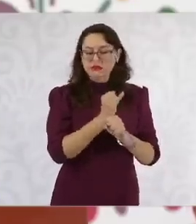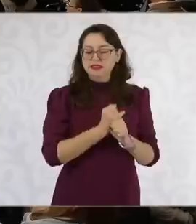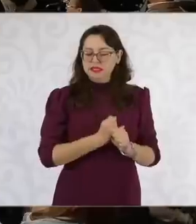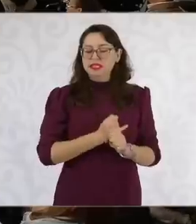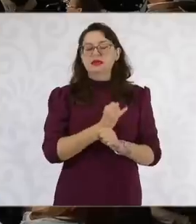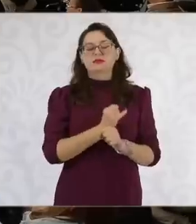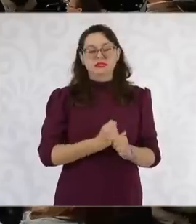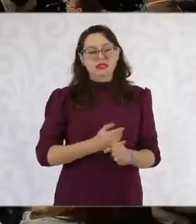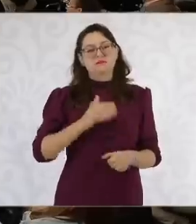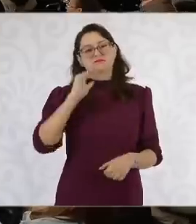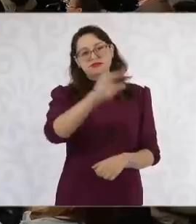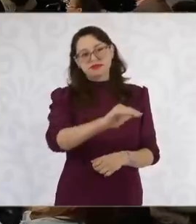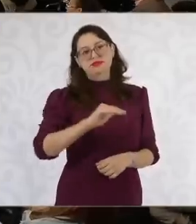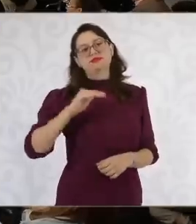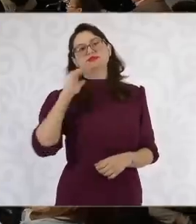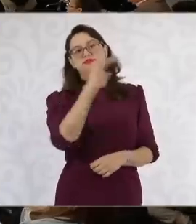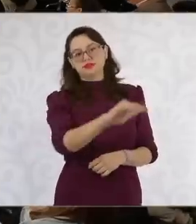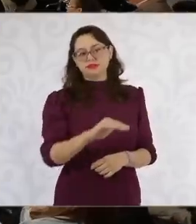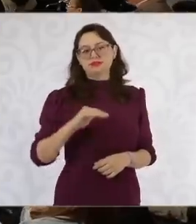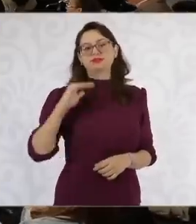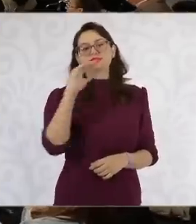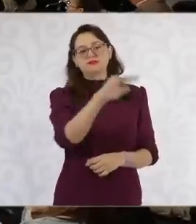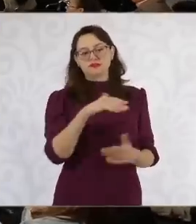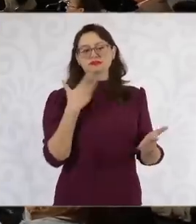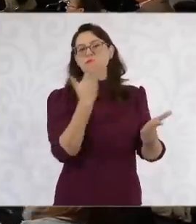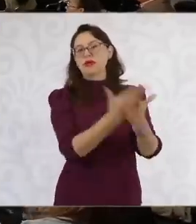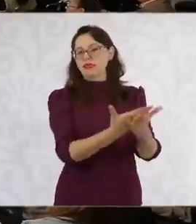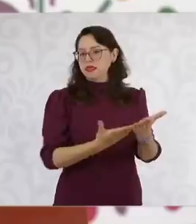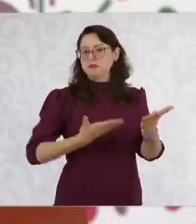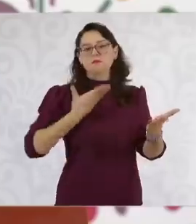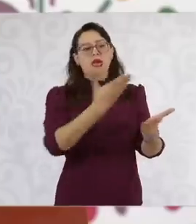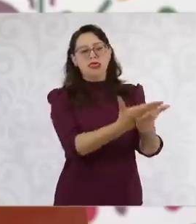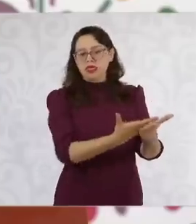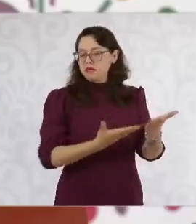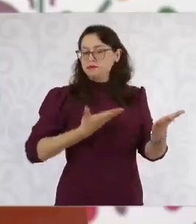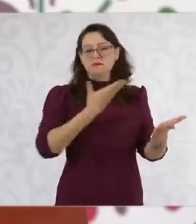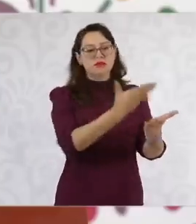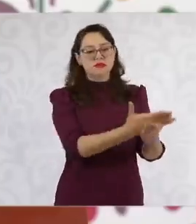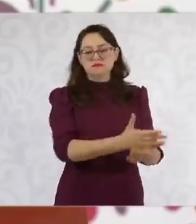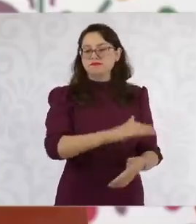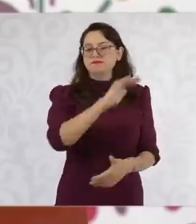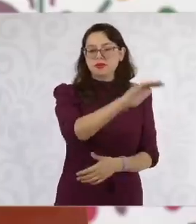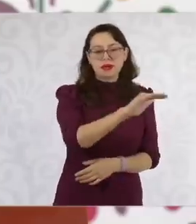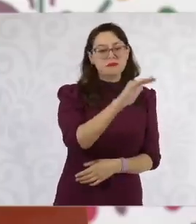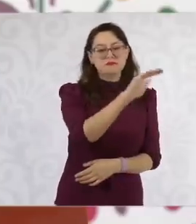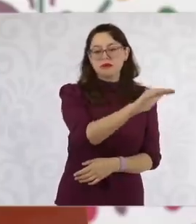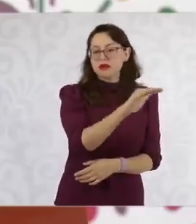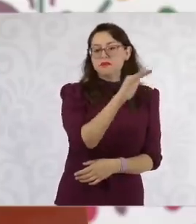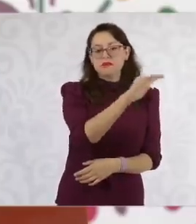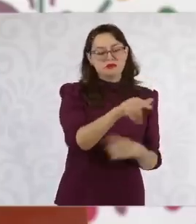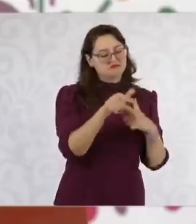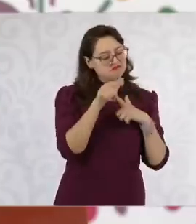la solicitudes las Vamos a continuar haciendo es es una facultad soberana de cualquier estado